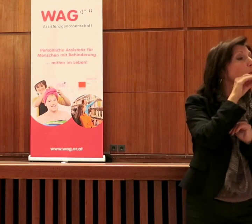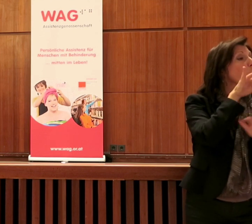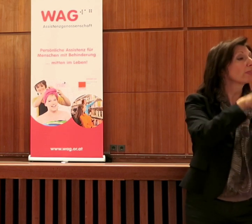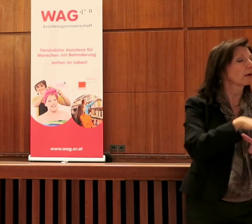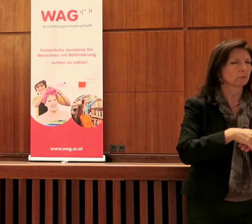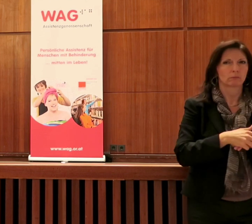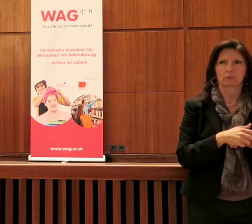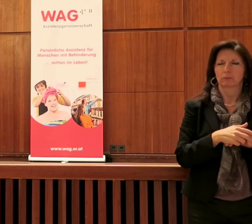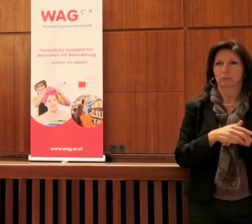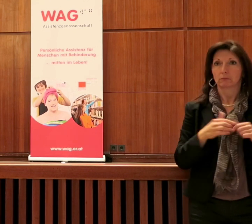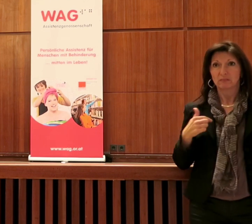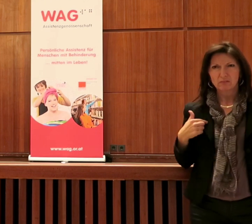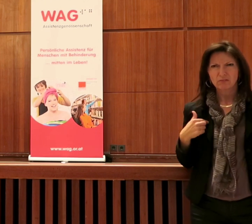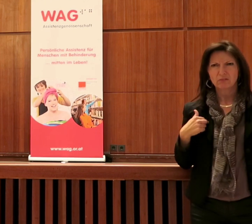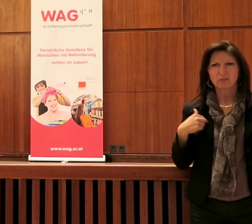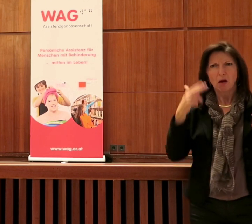Was mache ich mit einem blinden Hund?